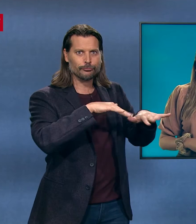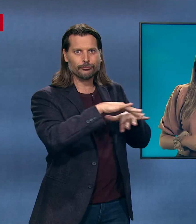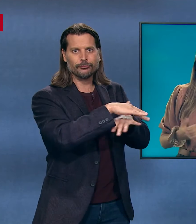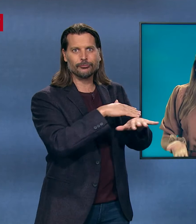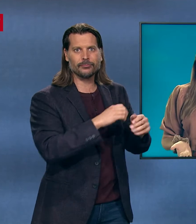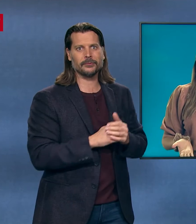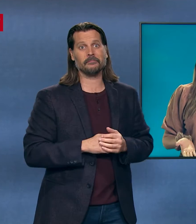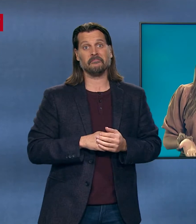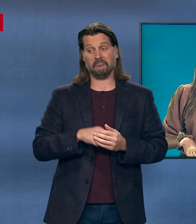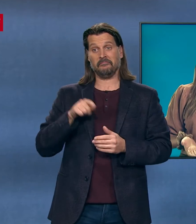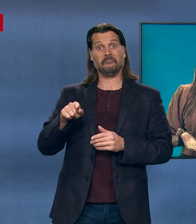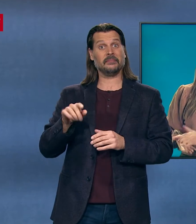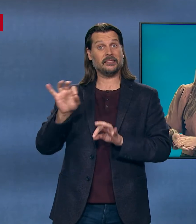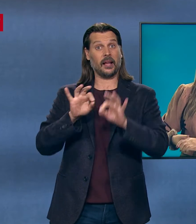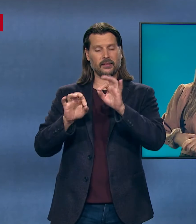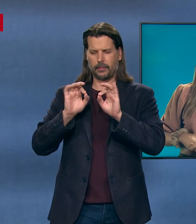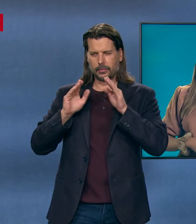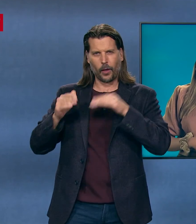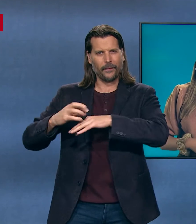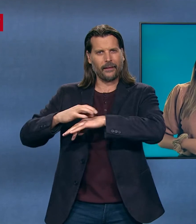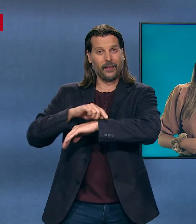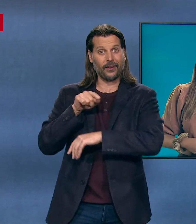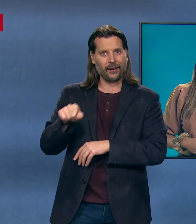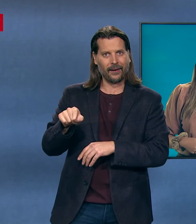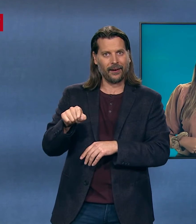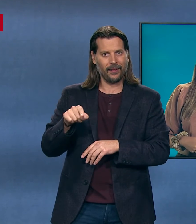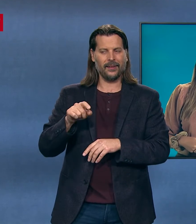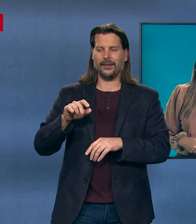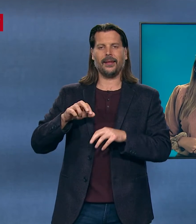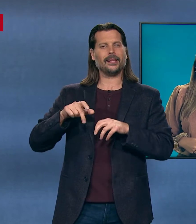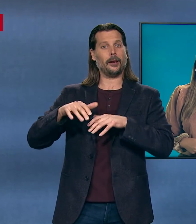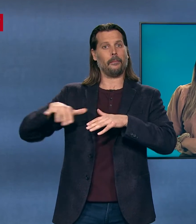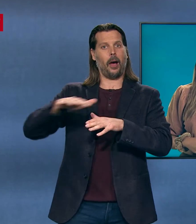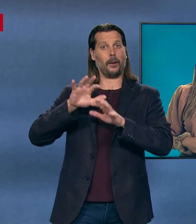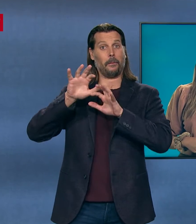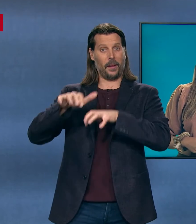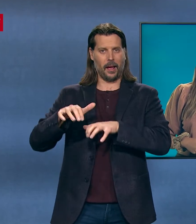Insekten, genauer Käfer, zurückzuholen, möchte auch ein Projekt im Tierpark in Bern.